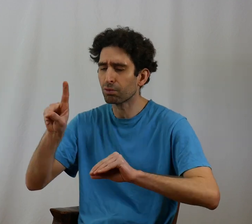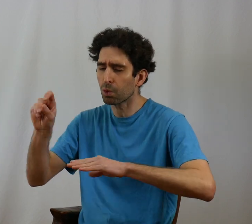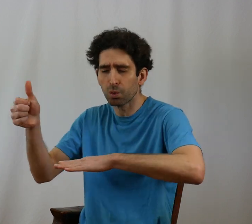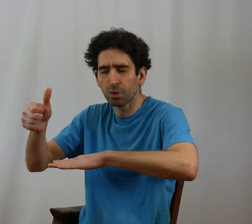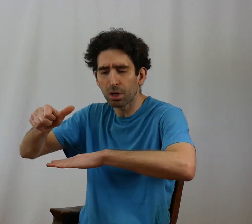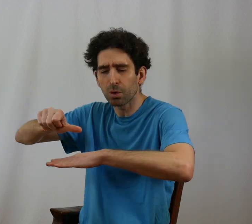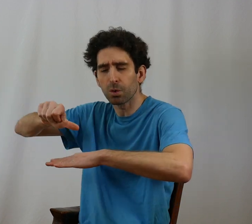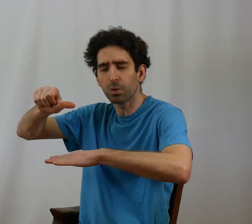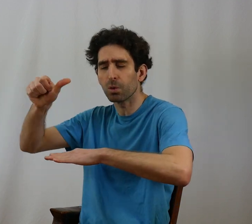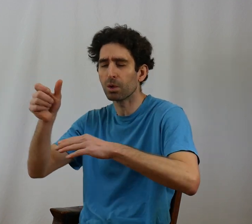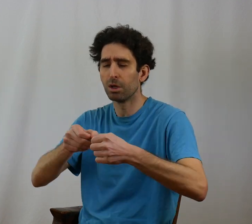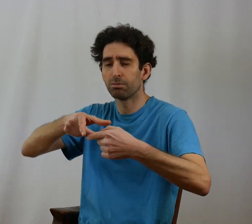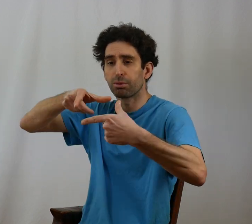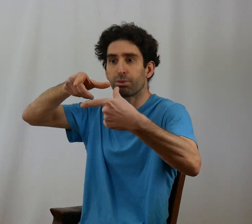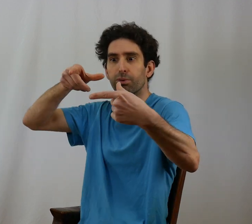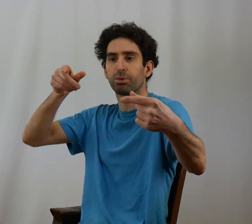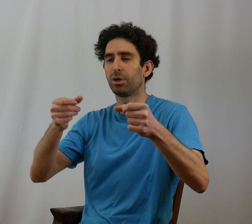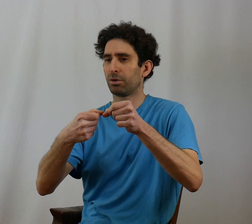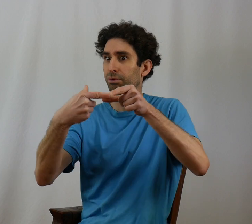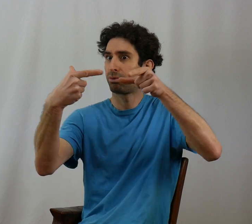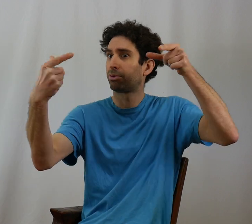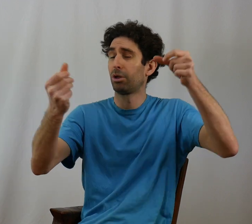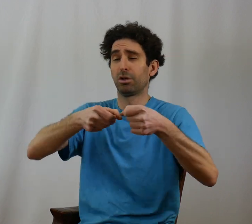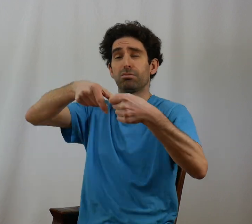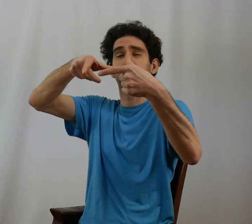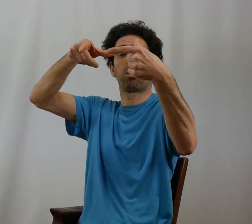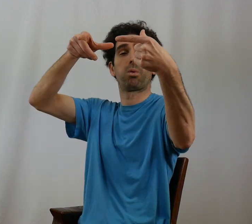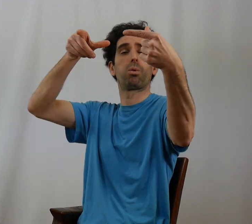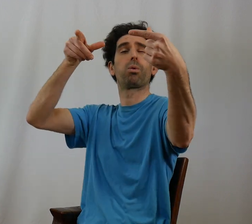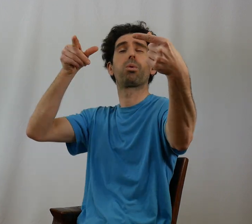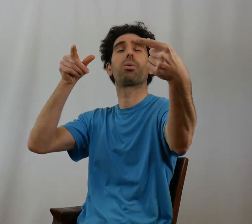elle les arrose pour qu'elles poussent.